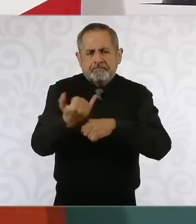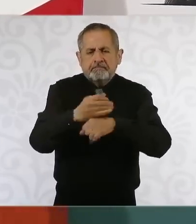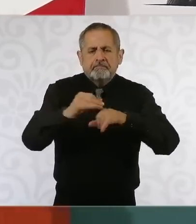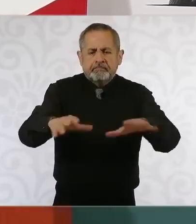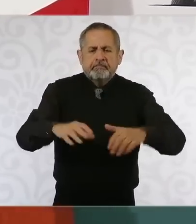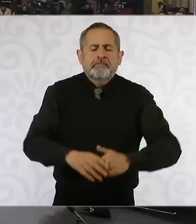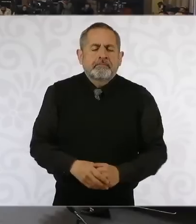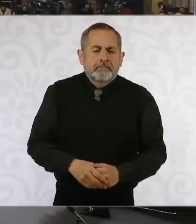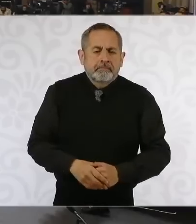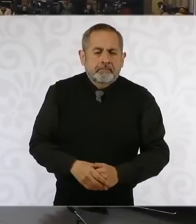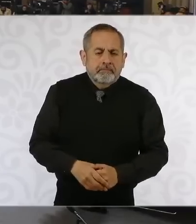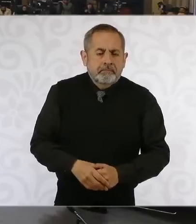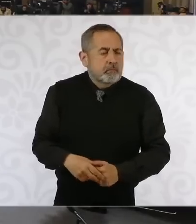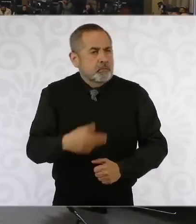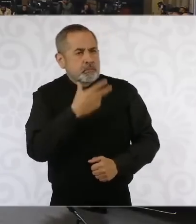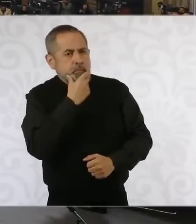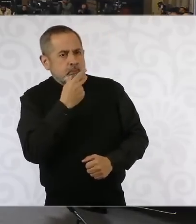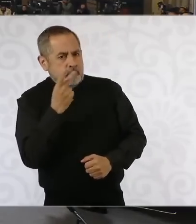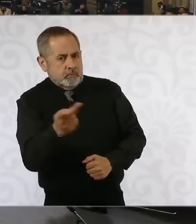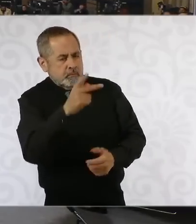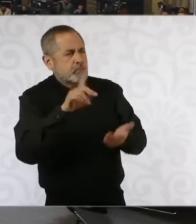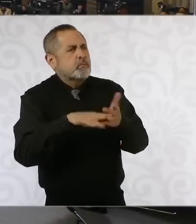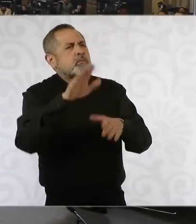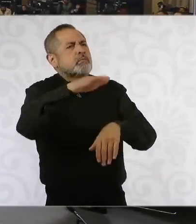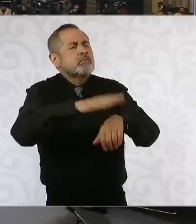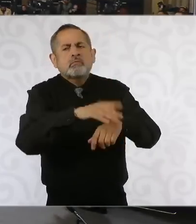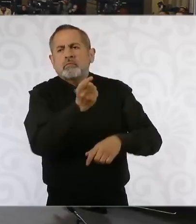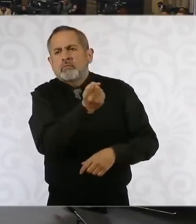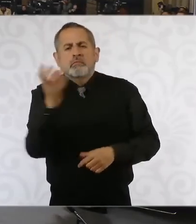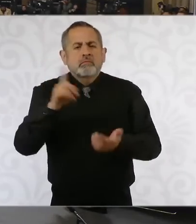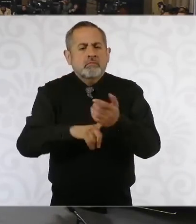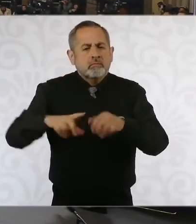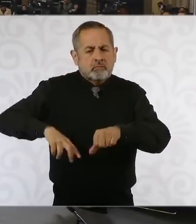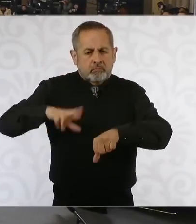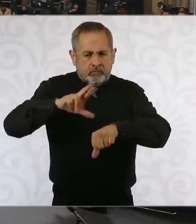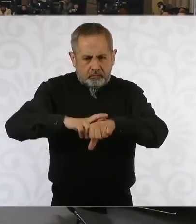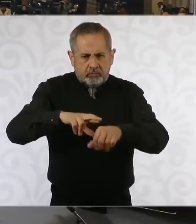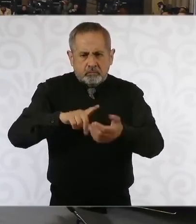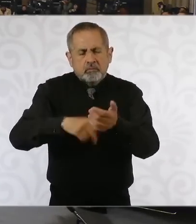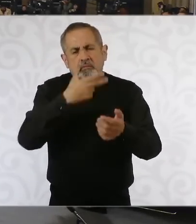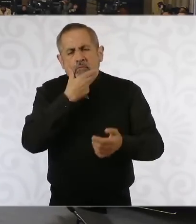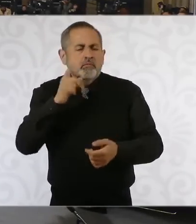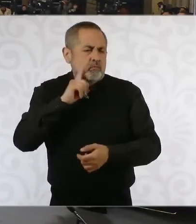presidenta eh gobernadores y gobernadoras eh de la cuarta transformación del movimiento Así que